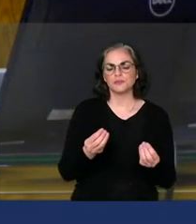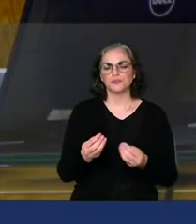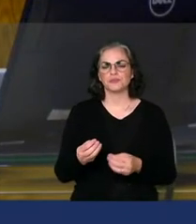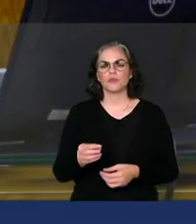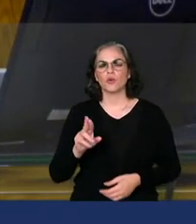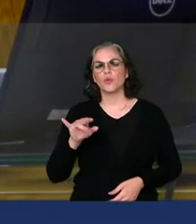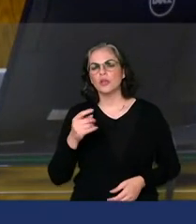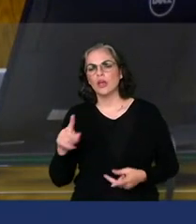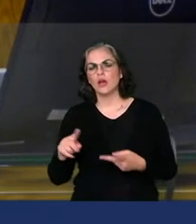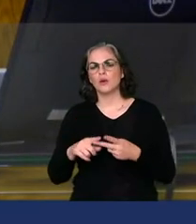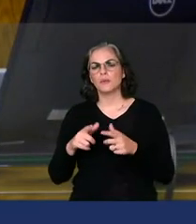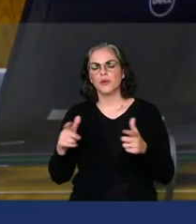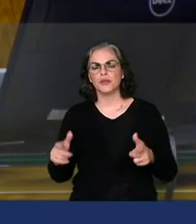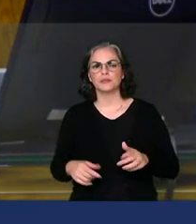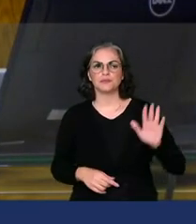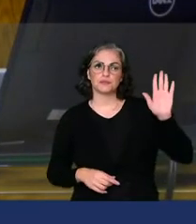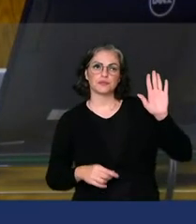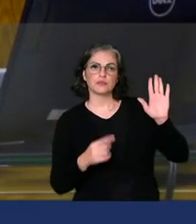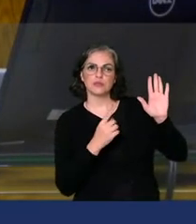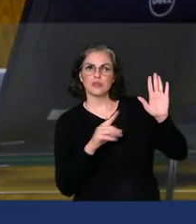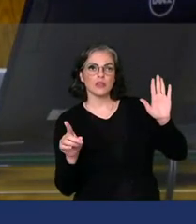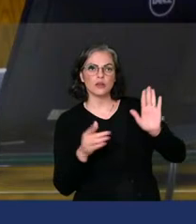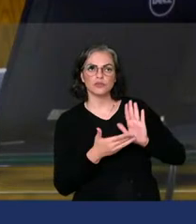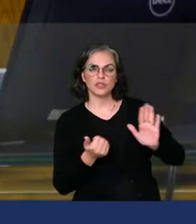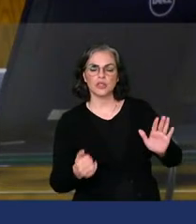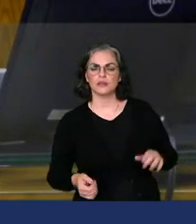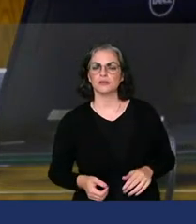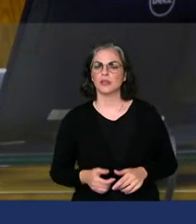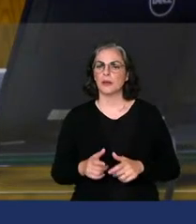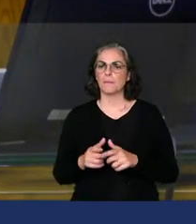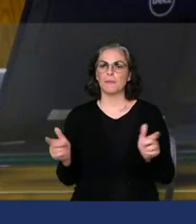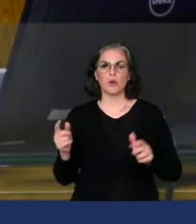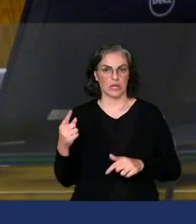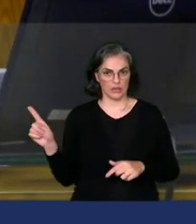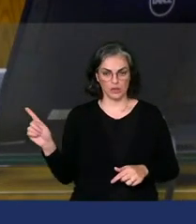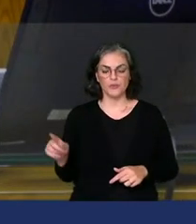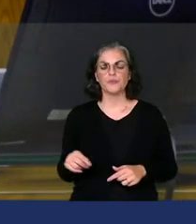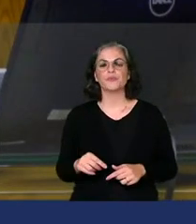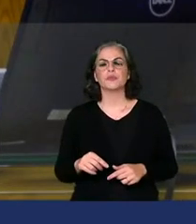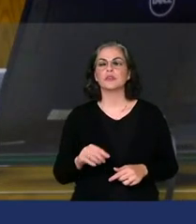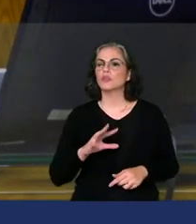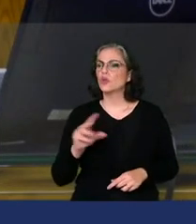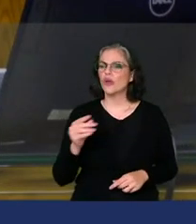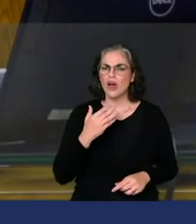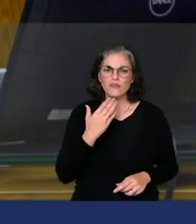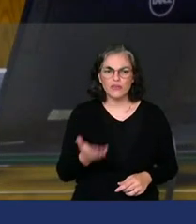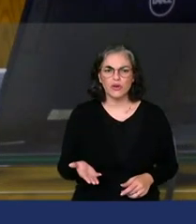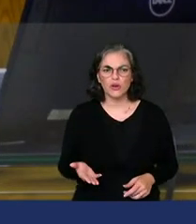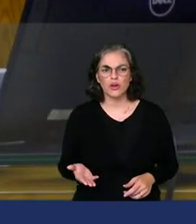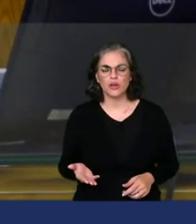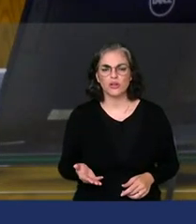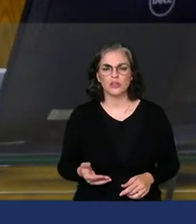DE BANCADA, UNIÃO E MAIORIA. -- [DEPUTADO]: ORIENTA NÃO RETIRADA DA PAUTA. -- [PRESIDENTE]: MAIORIA NÃO É RETIRADA DE PAUTA. TODOS A FAVOR DA ORIENTAÇÃO.